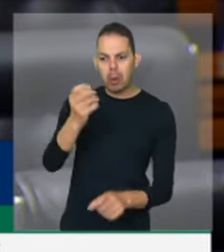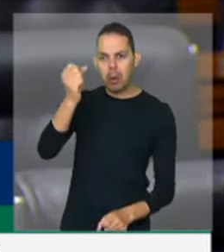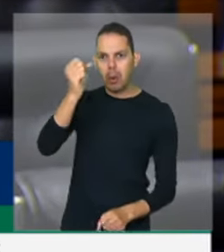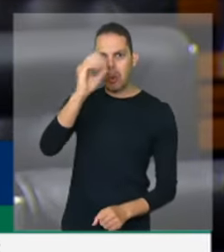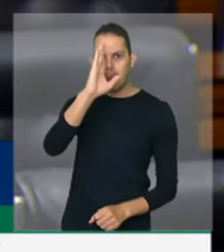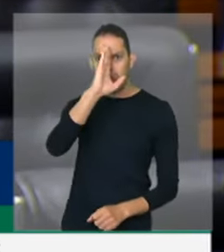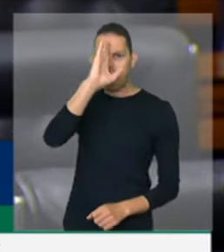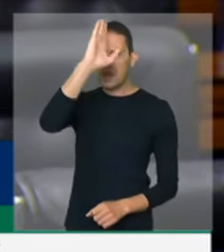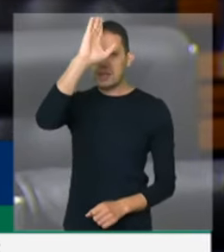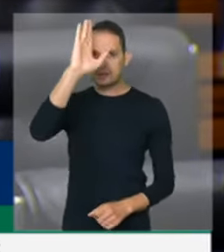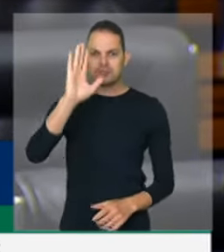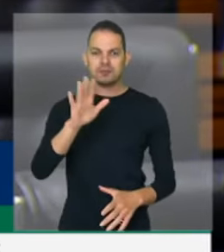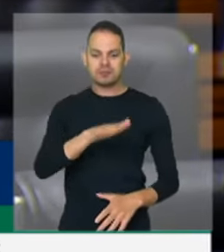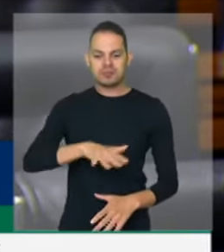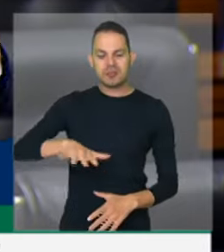JÁ GANHAM MUITO DINHEIRO SEM LIMITES. POR ISSO NÓS ACHAMOS